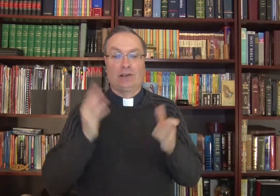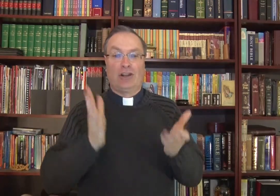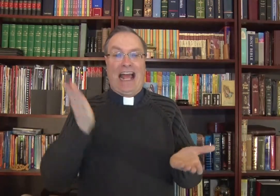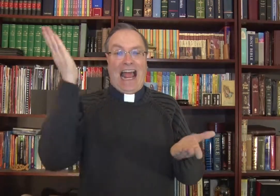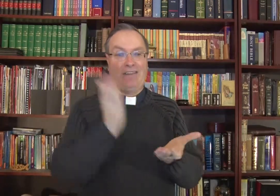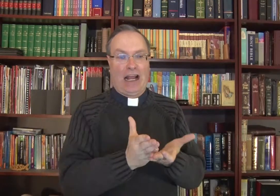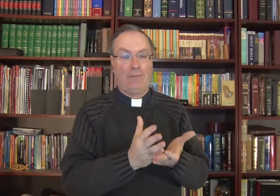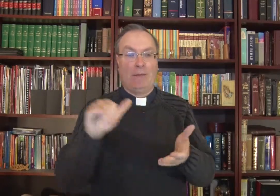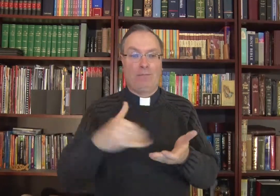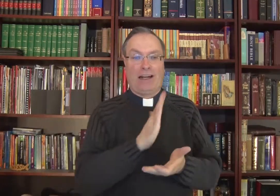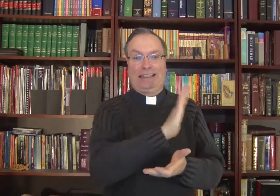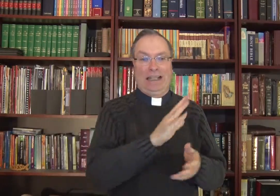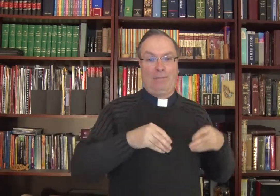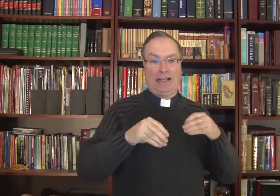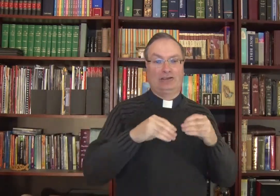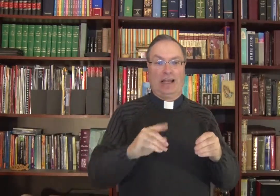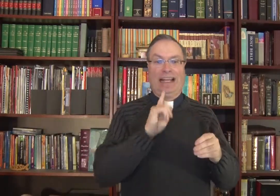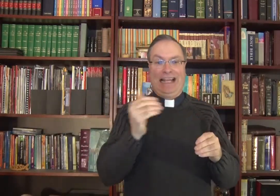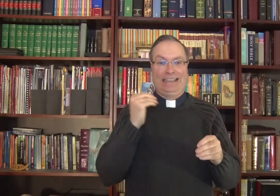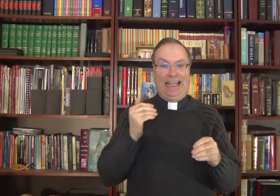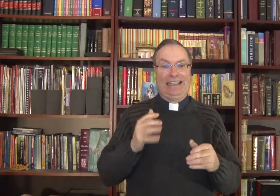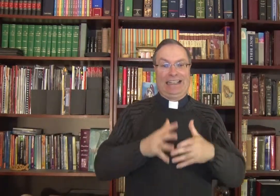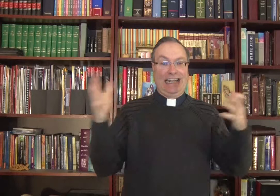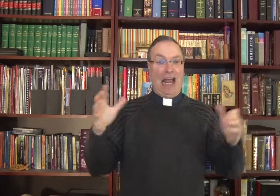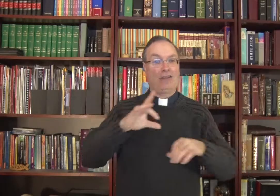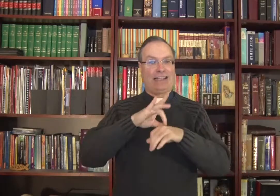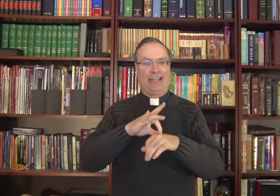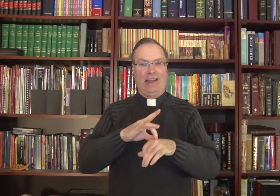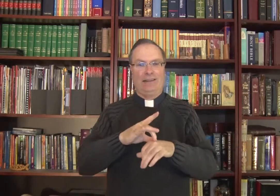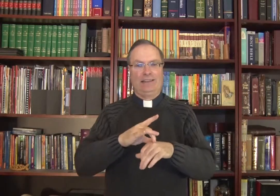Cela arrivera parce que tes marchands étaient les grands de la terre